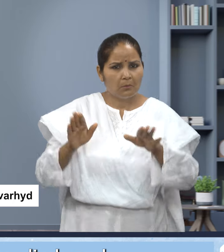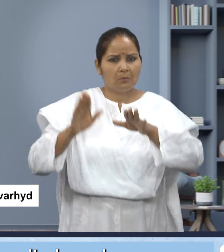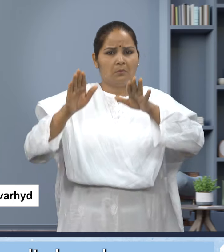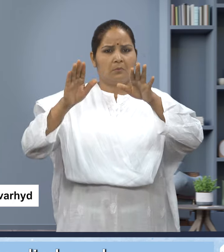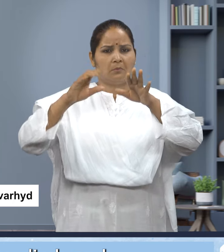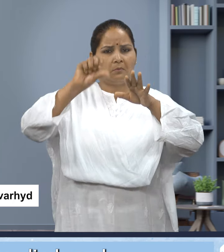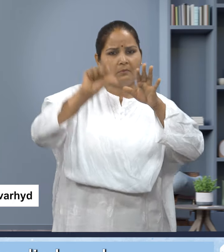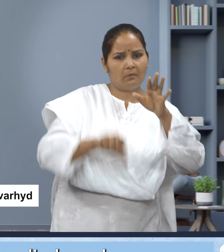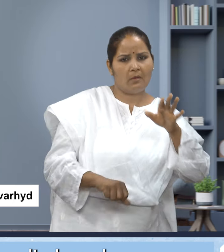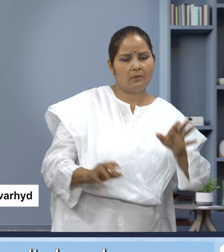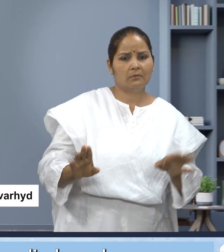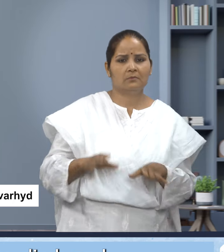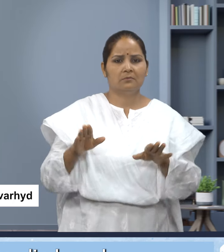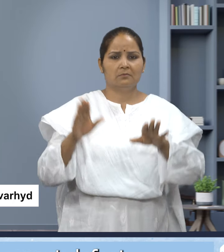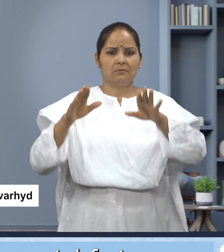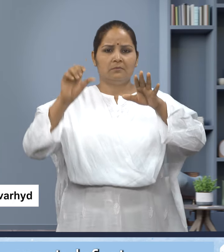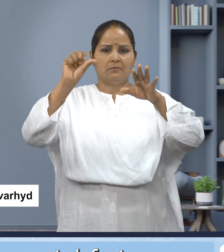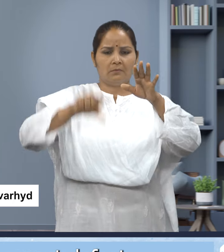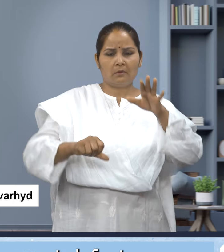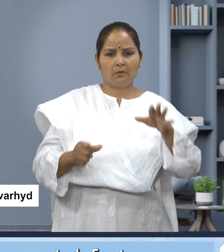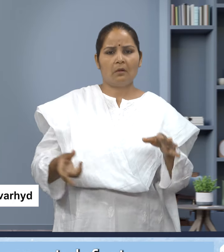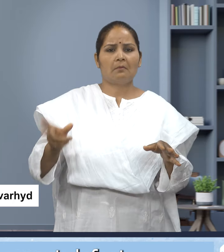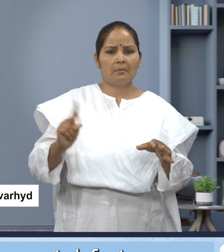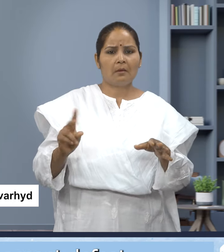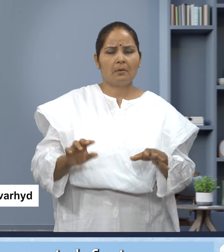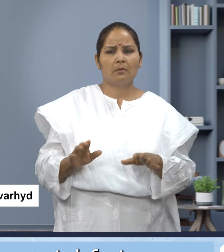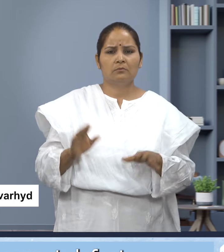మళ్ళీ ఎక్కడానికి ప్రయత్నిస్తుంది, మళ్ళీ పడిపోతుంది.